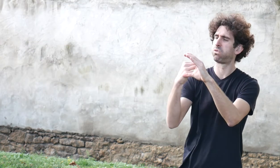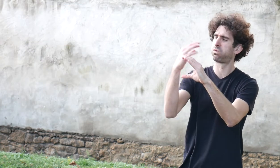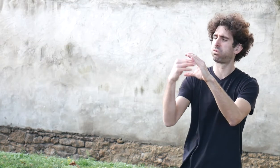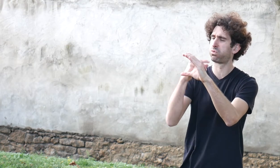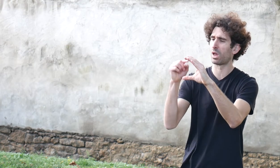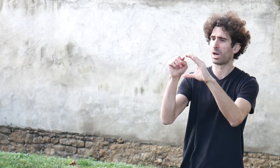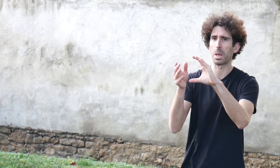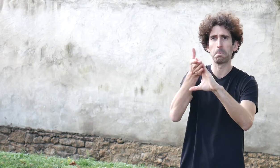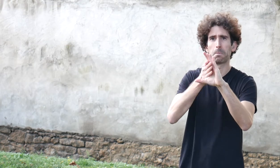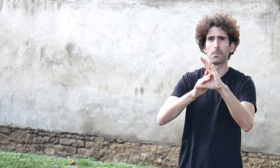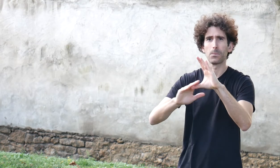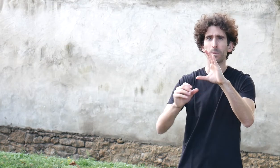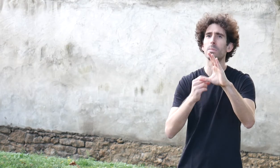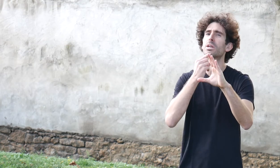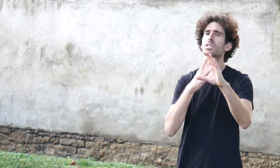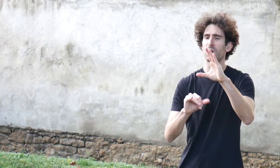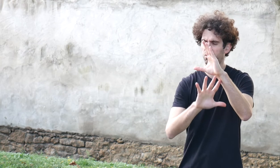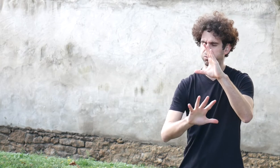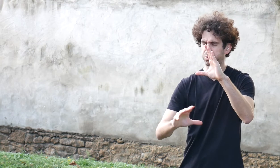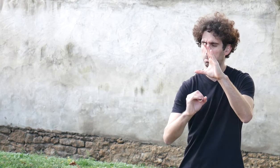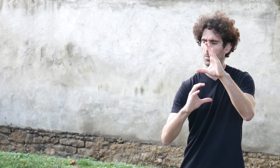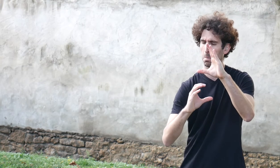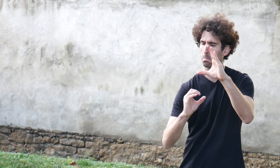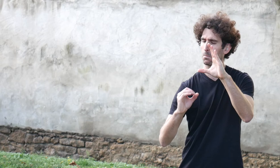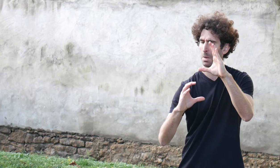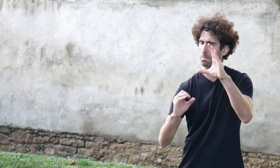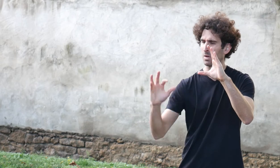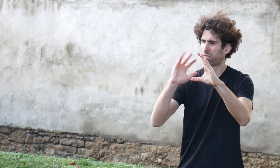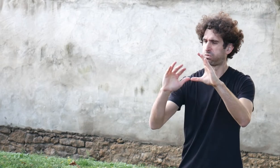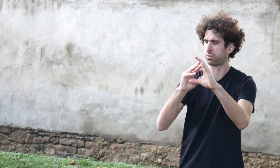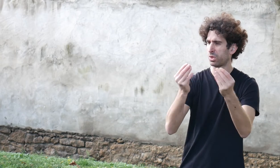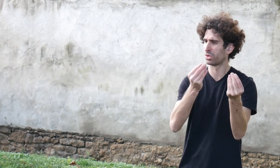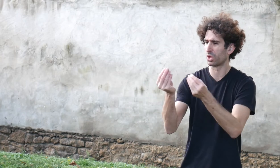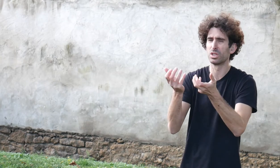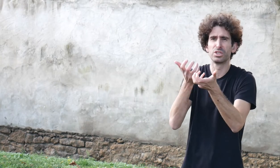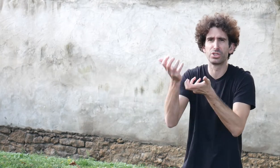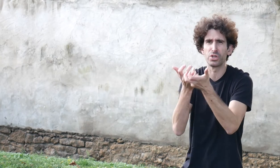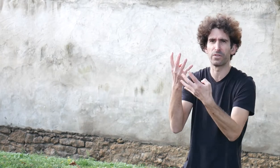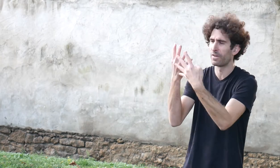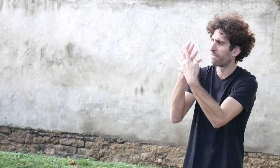C'est à ce niveau que les vaisseaux sanguins de la muqueuse nasale réchaufent l'air, le filtrent